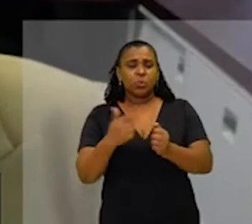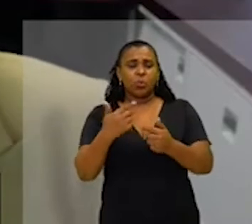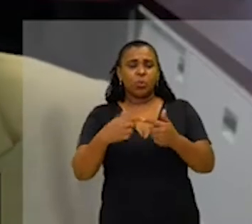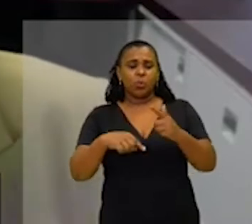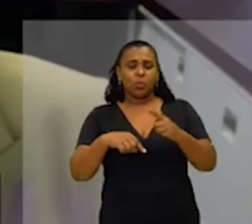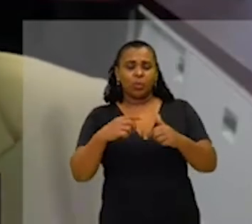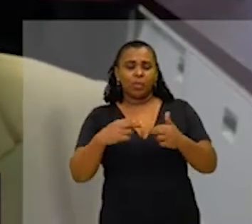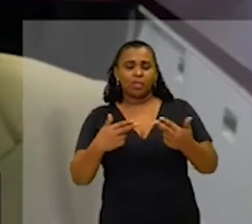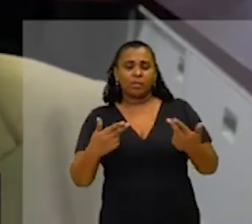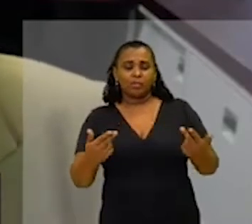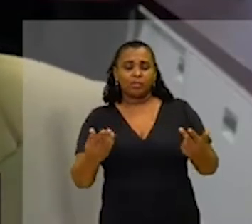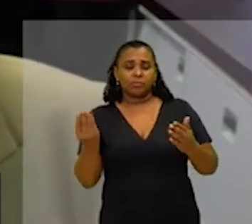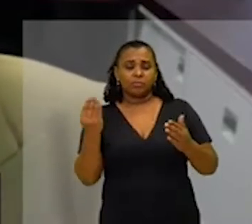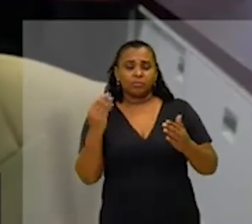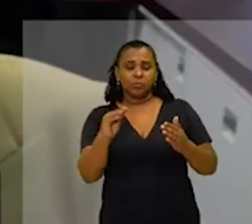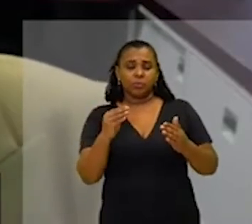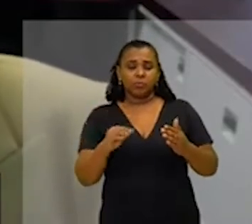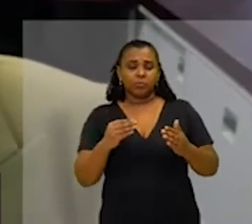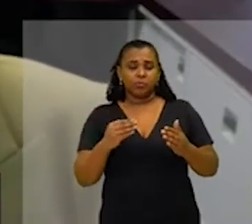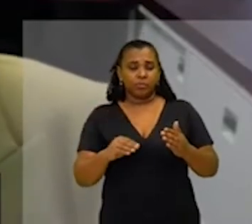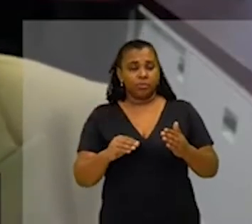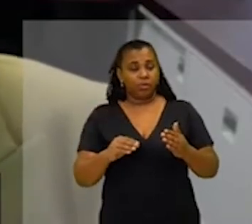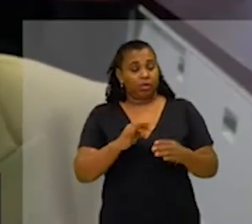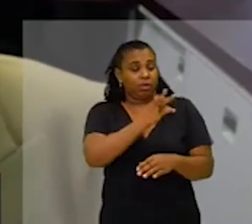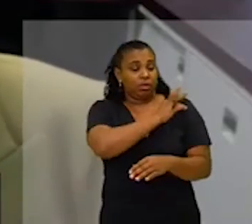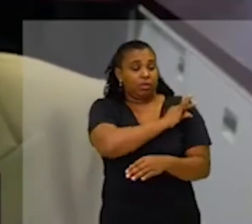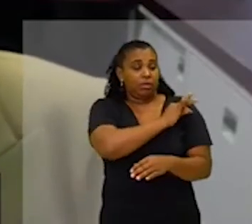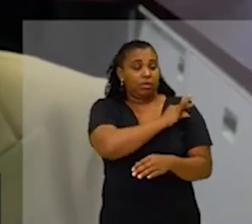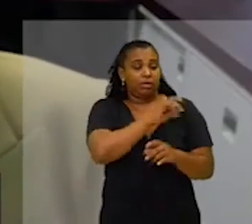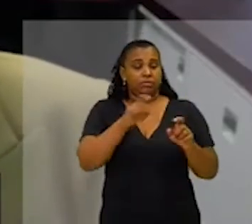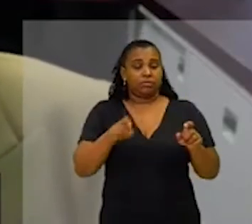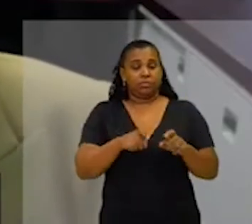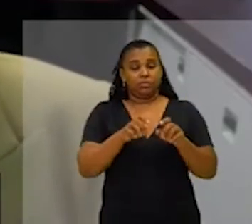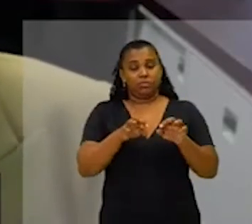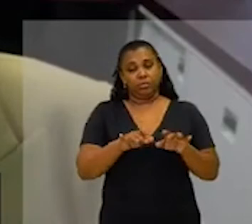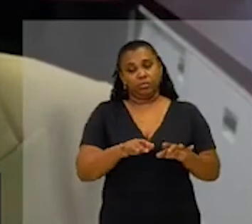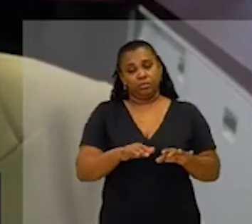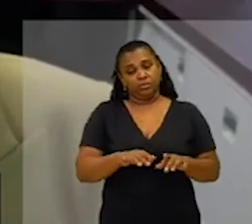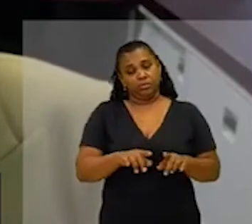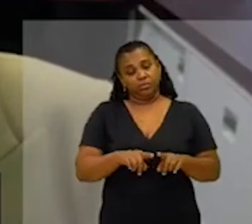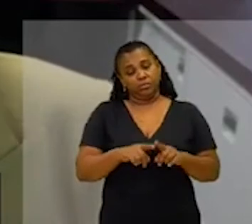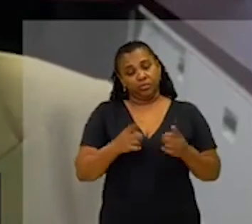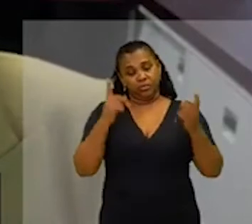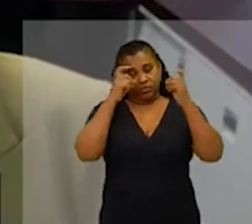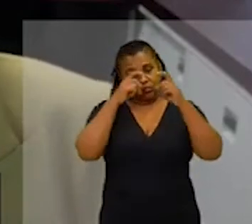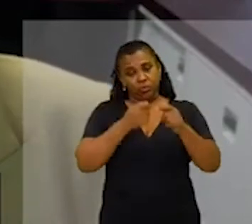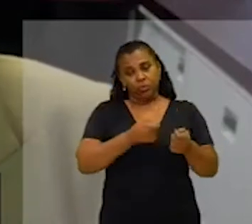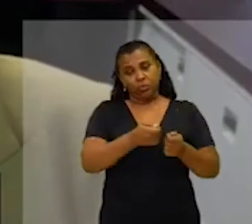contas é uma questão técnica de programação mas também dificulta o controle social sobretudo